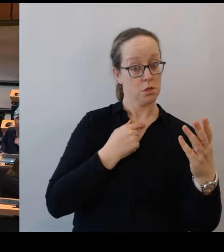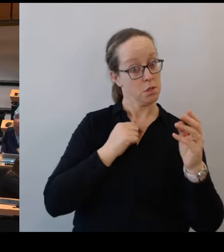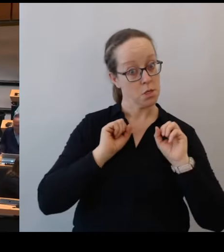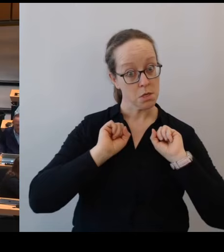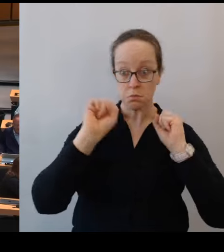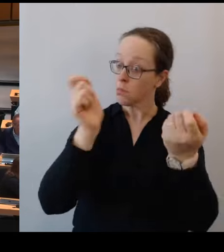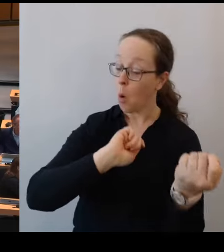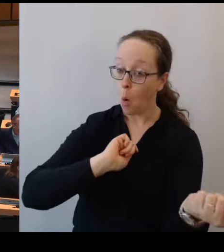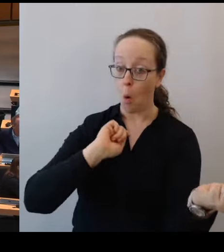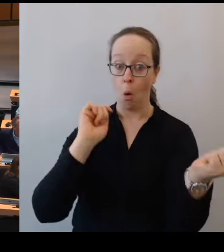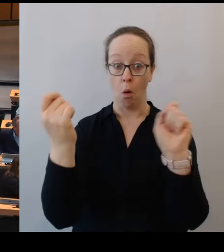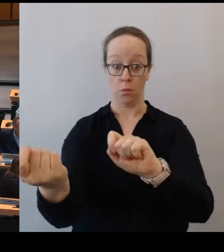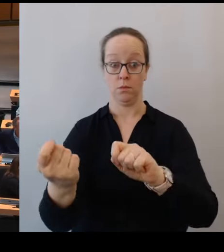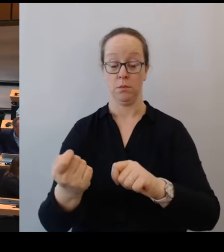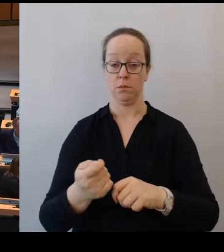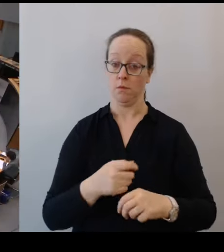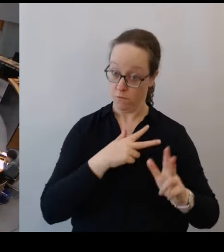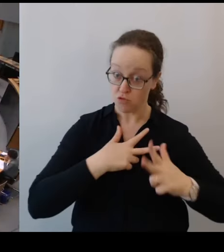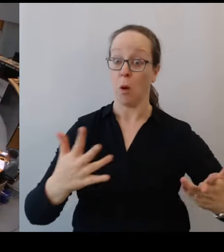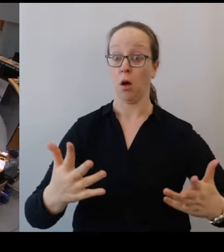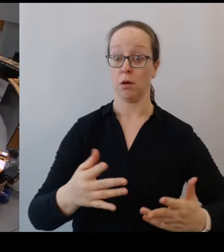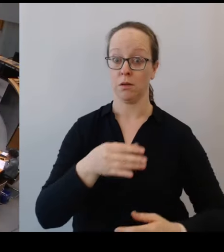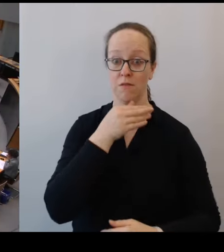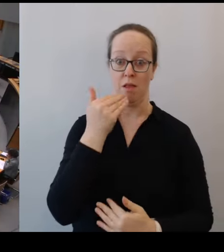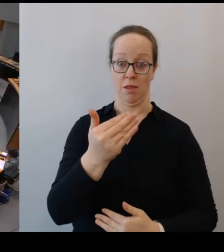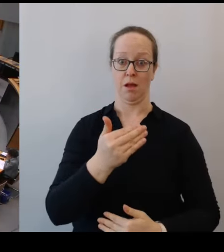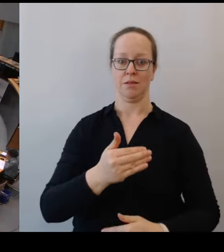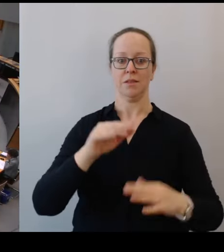(Rednerwechsel) Es folgt dann für die CDU Fraktion der Kollege Dr. Nass.